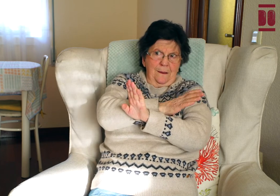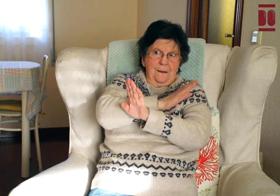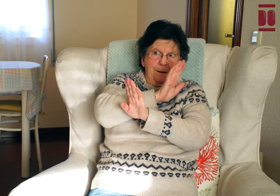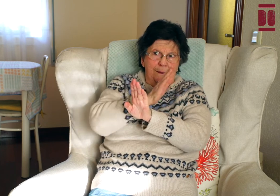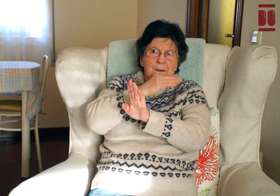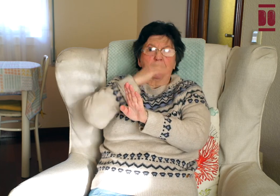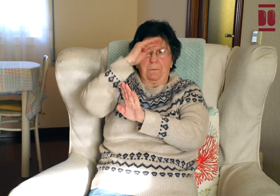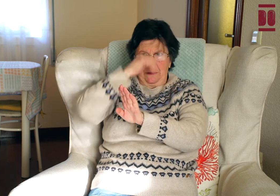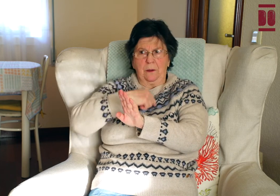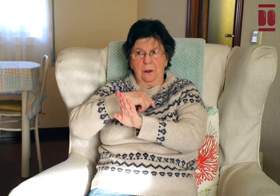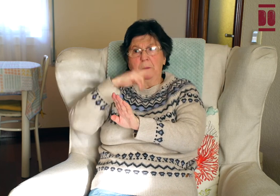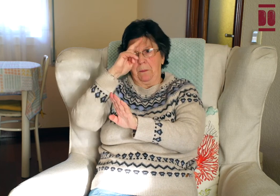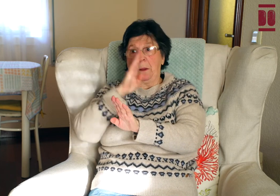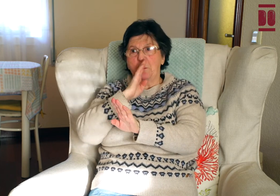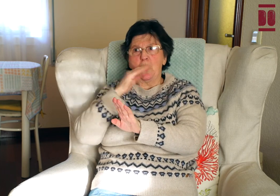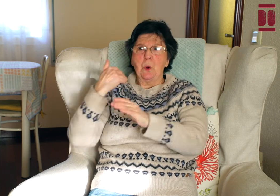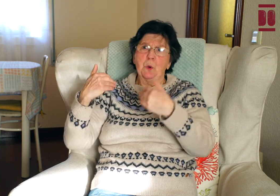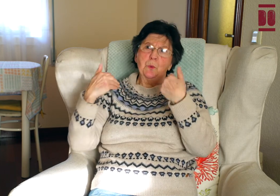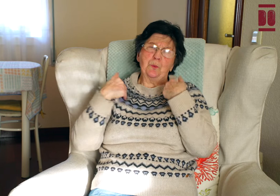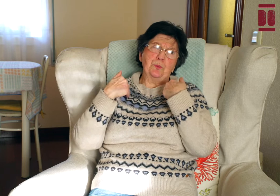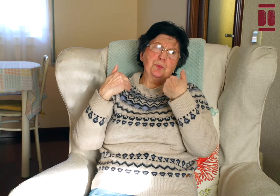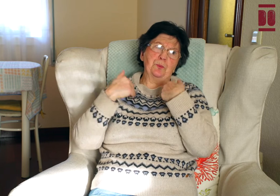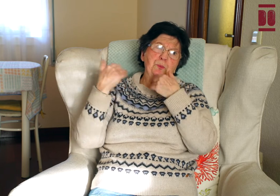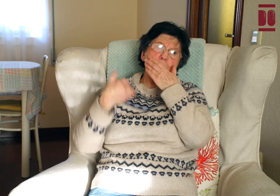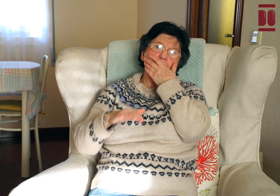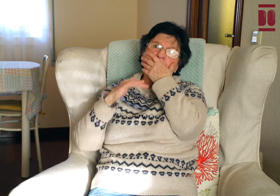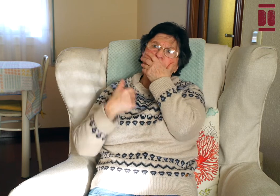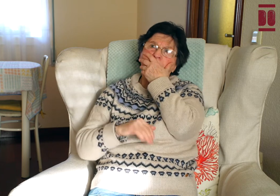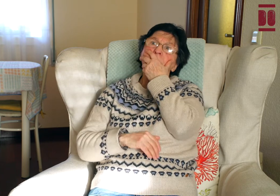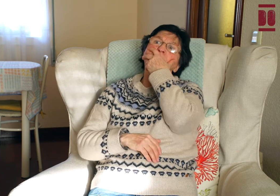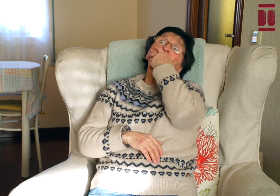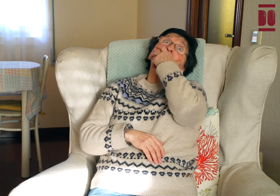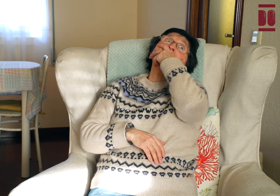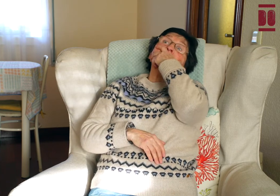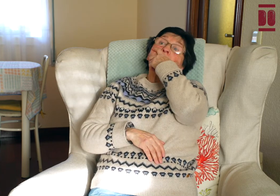Pero mis padres sí. Ellos la sufrieron muchísimo, ¡muchísimo! Uy. Sí, sí, sí.